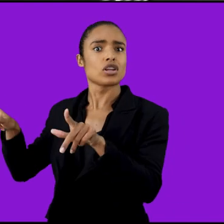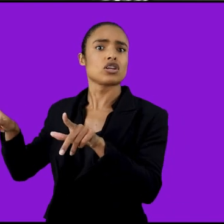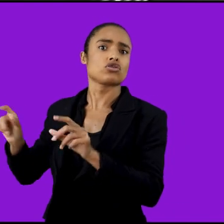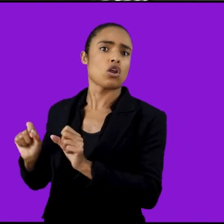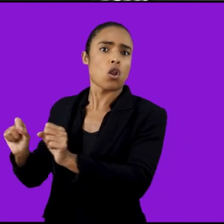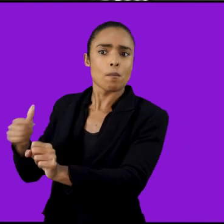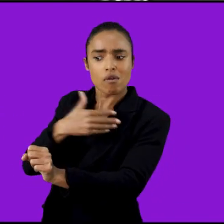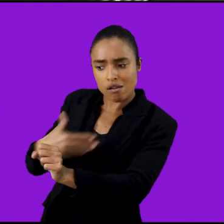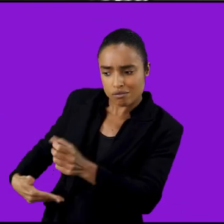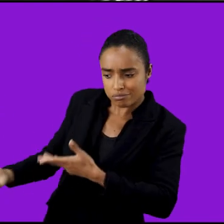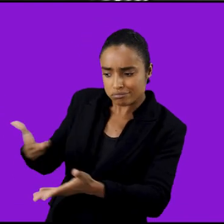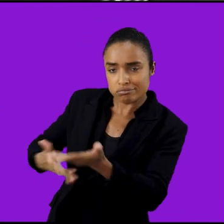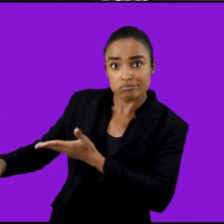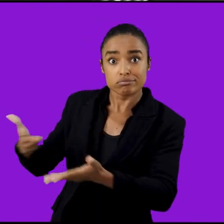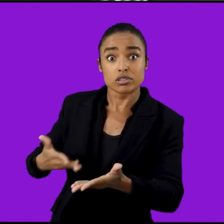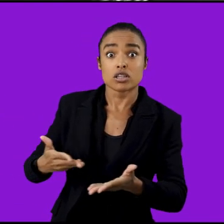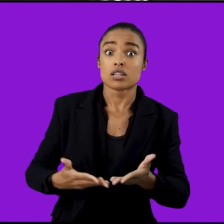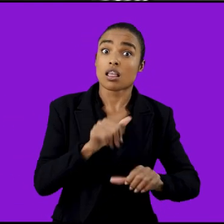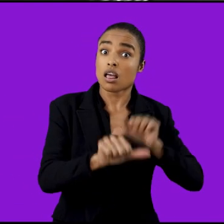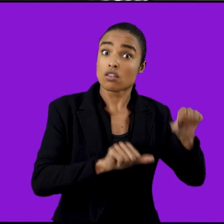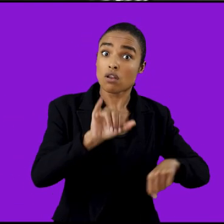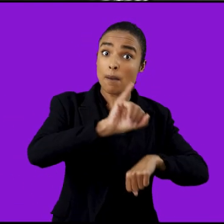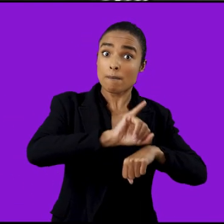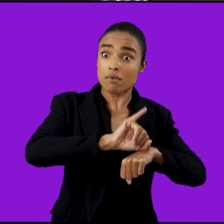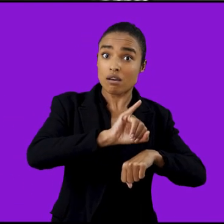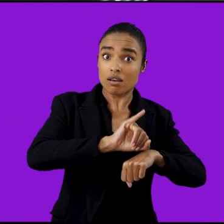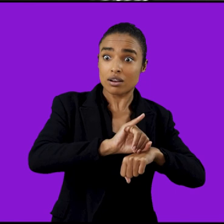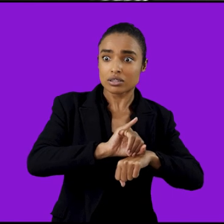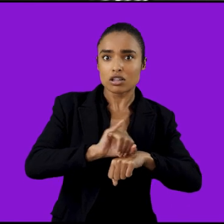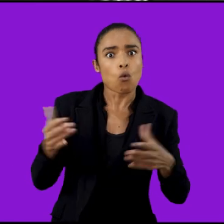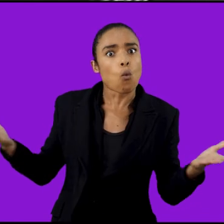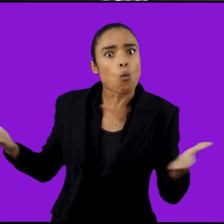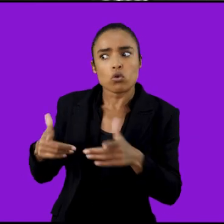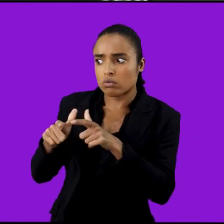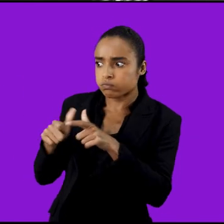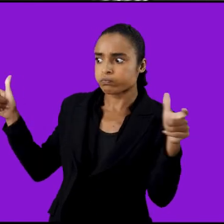a região central. Da hoje, a maior cidade da América Latina, num efervescente pollo